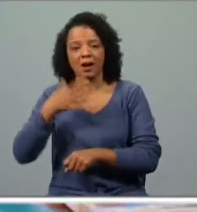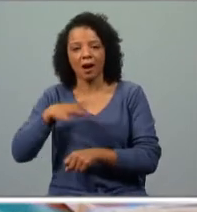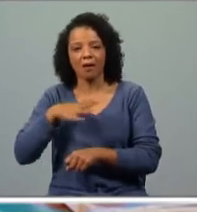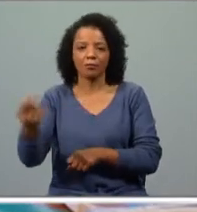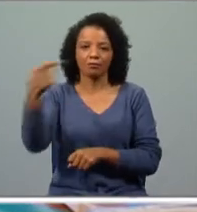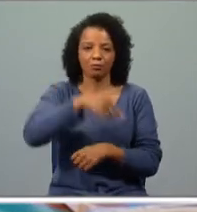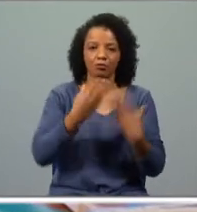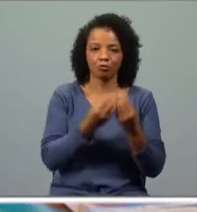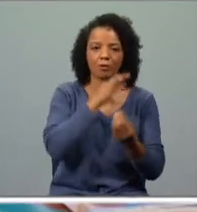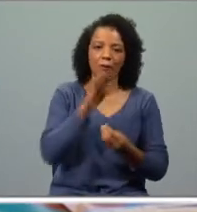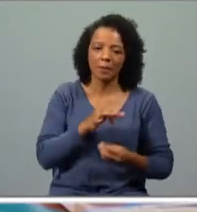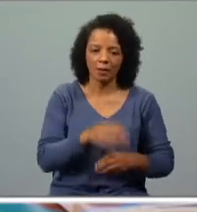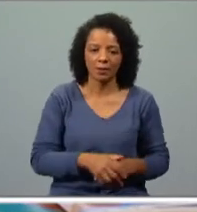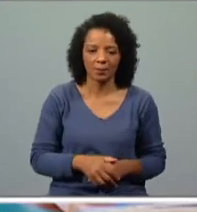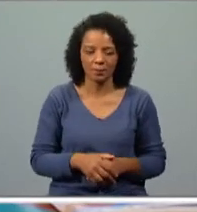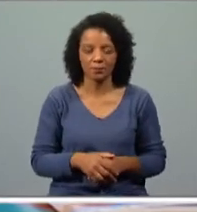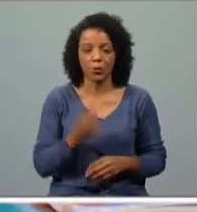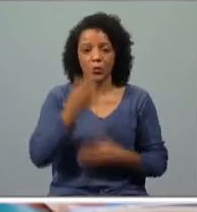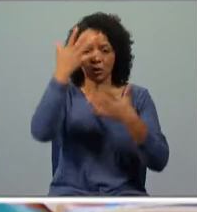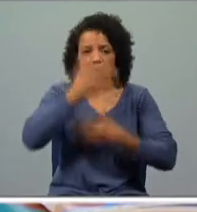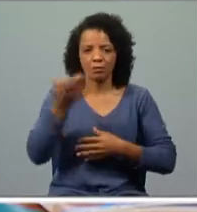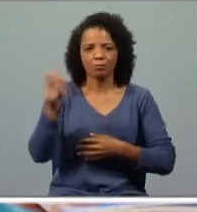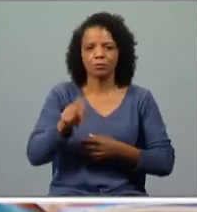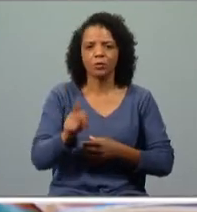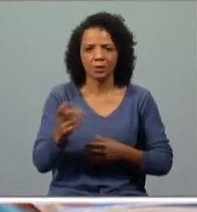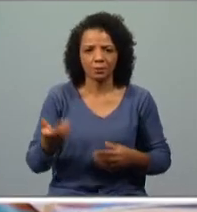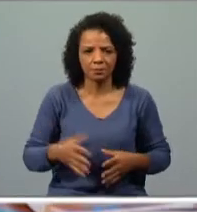para a sua família a hora um dia o que é que aconteceu o 為你的家人一天一小時發生了什麼